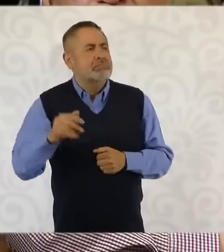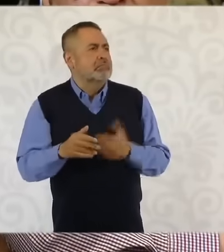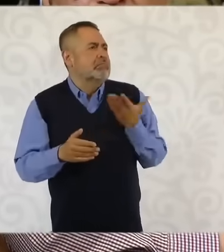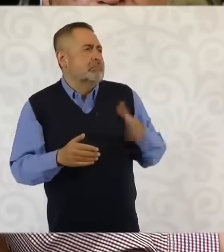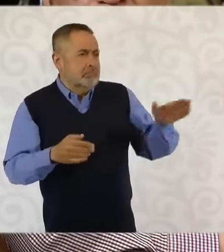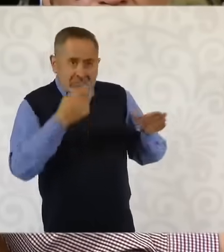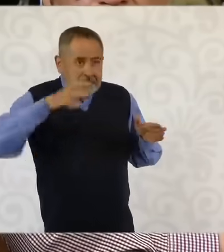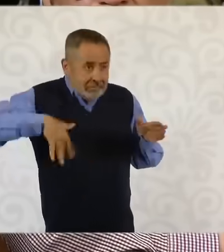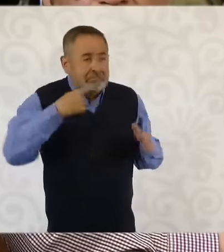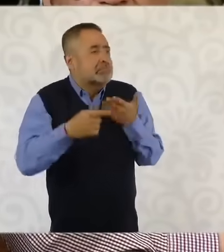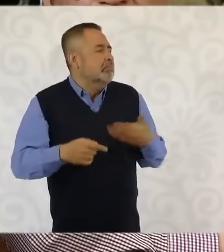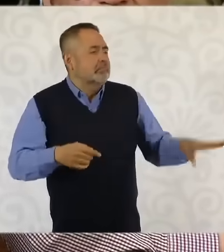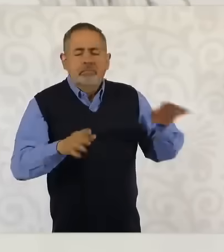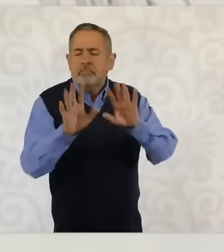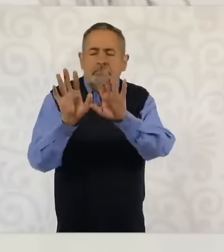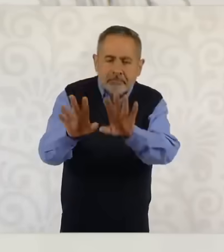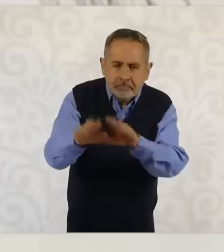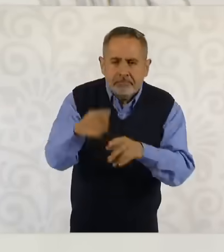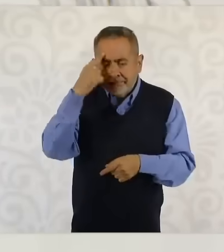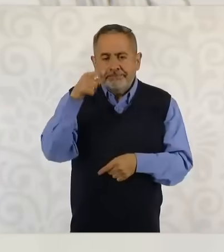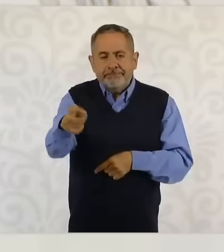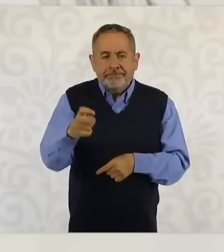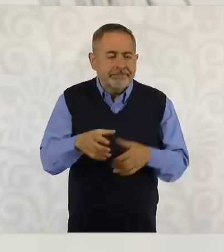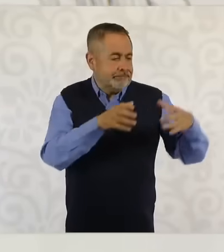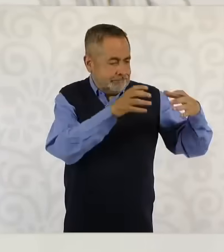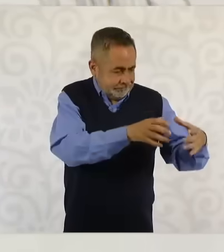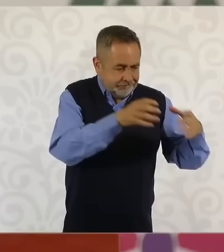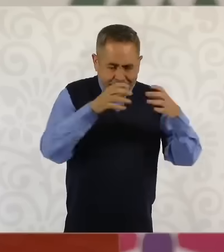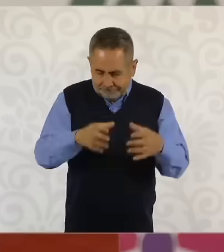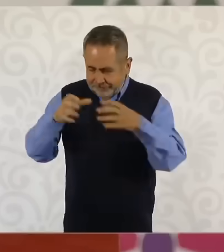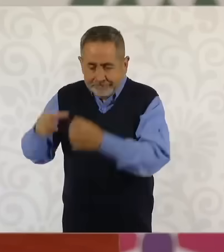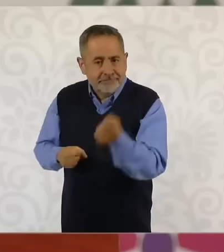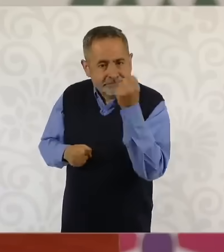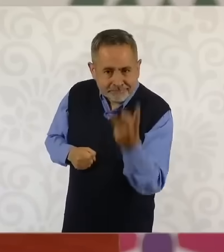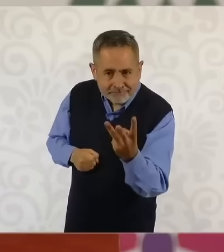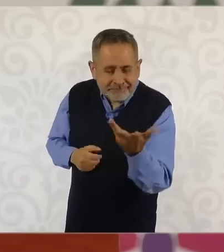que dejaron afuera por eso pero para eso había el poder legislativo y el poder judicial judicial